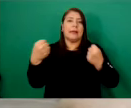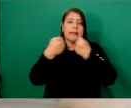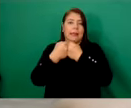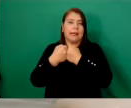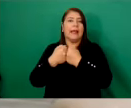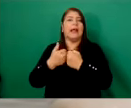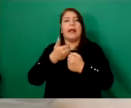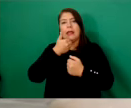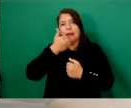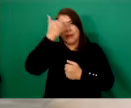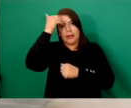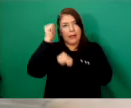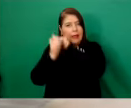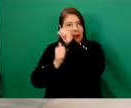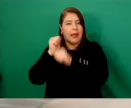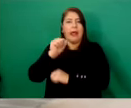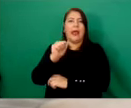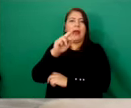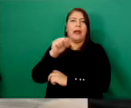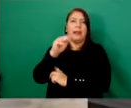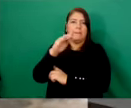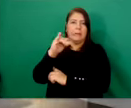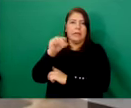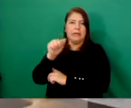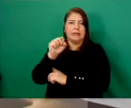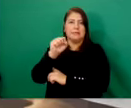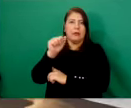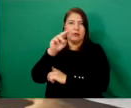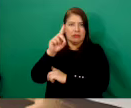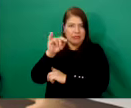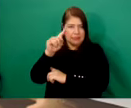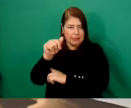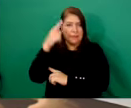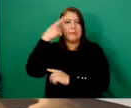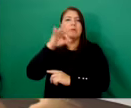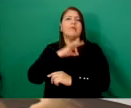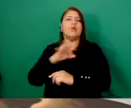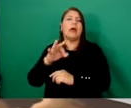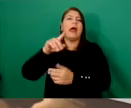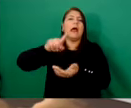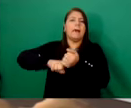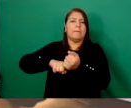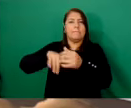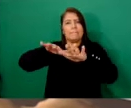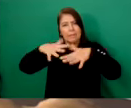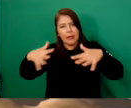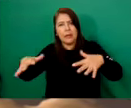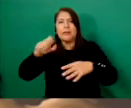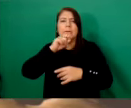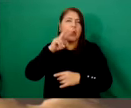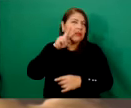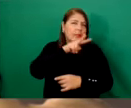la frontera con Arabia Saudita, donde podremos parar al borde del famoso Mar Interior, apreciar